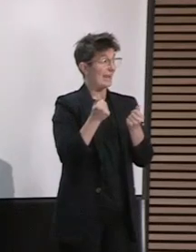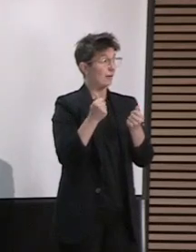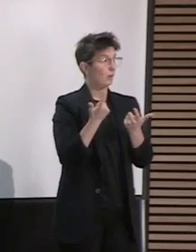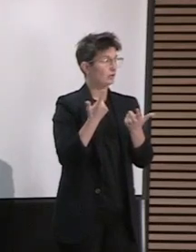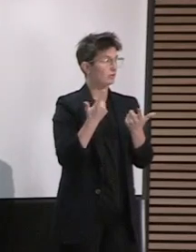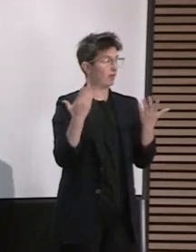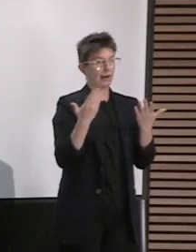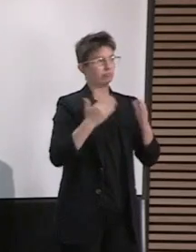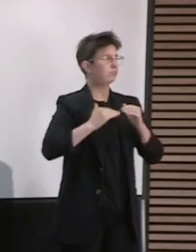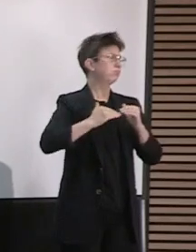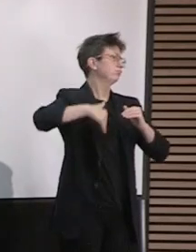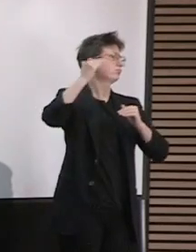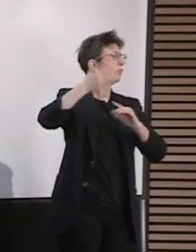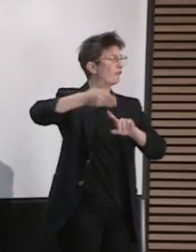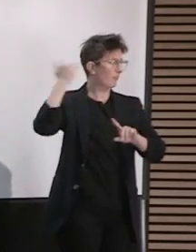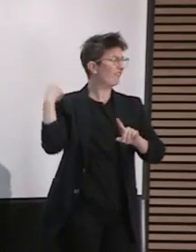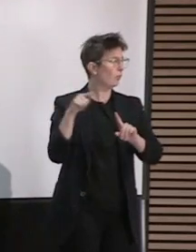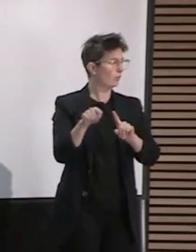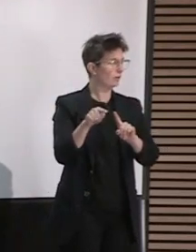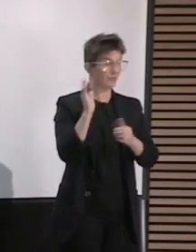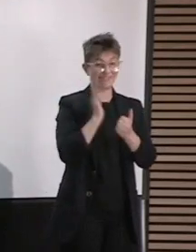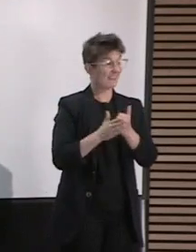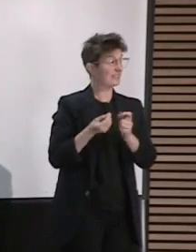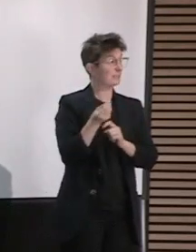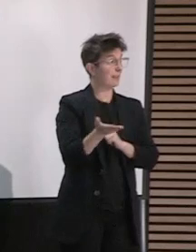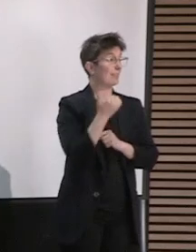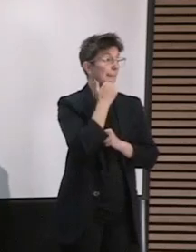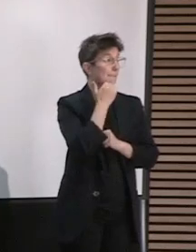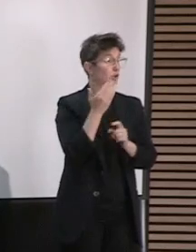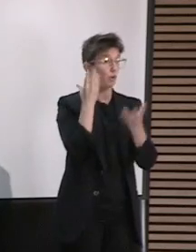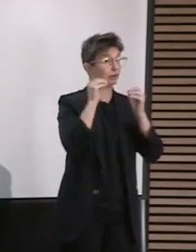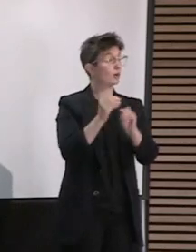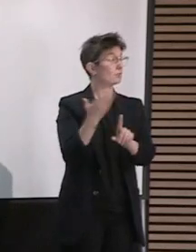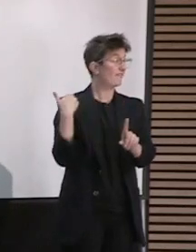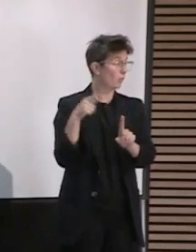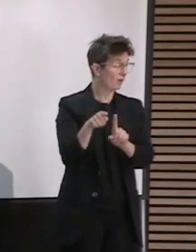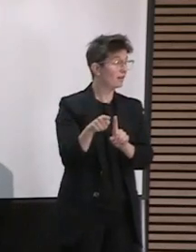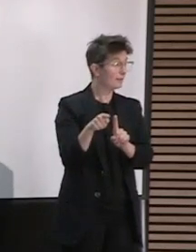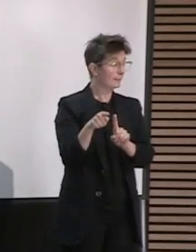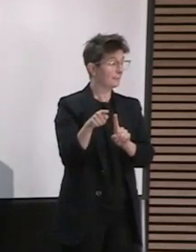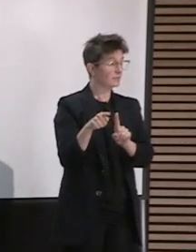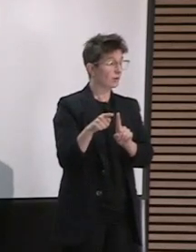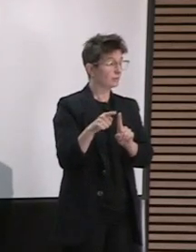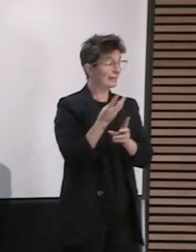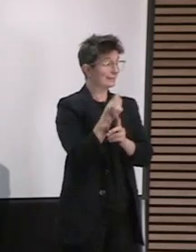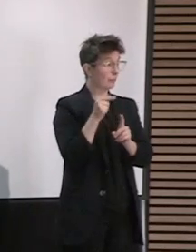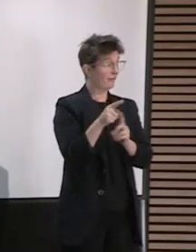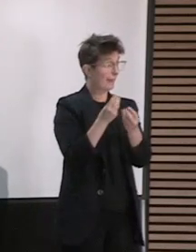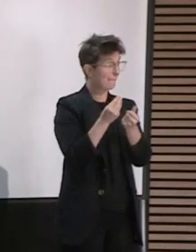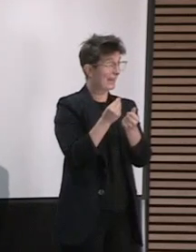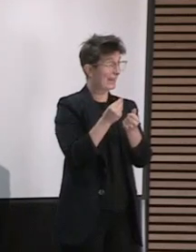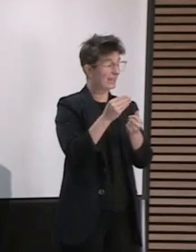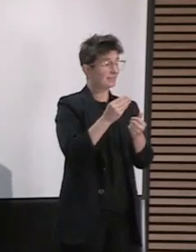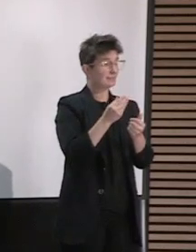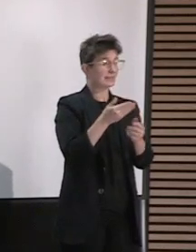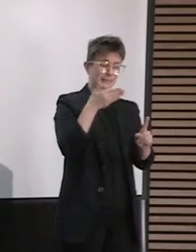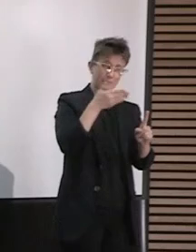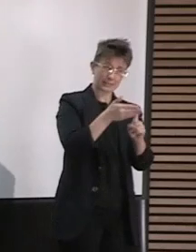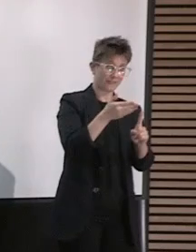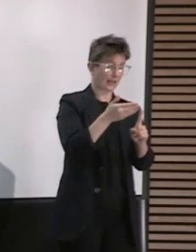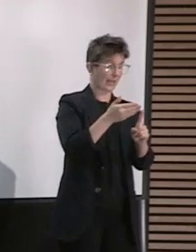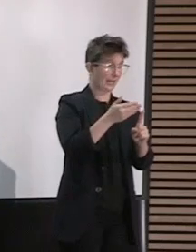te Kawanatanga. He nui te putea